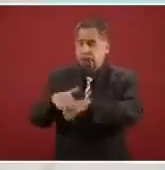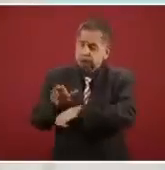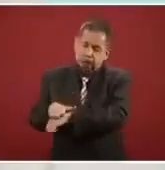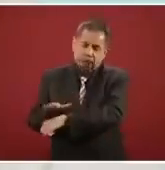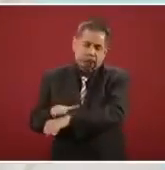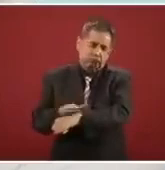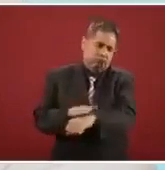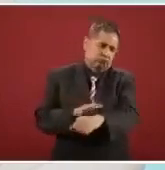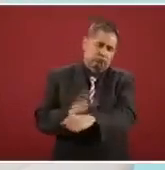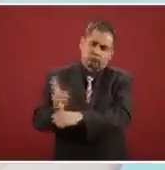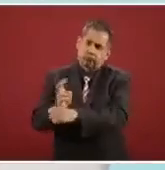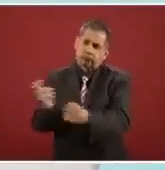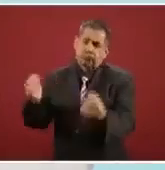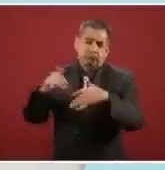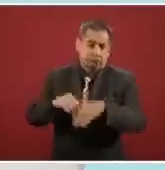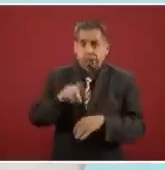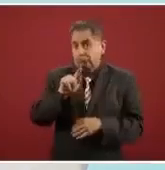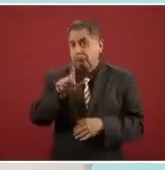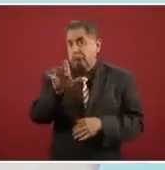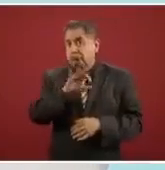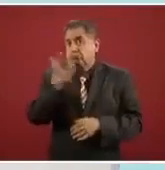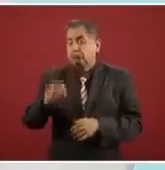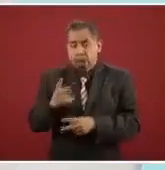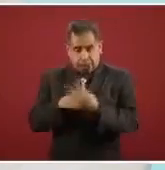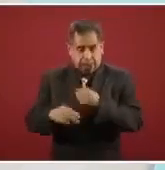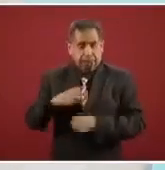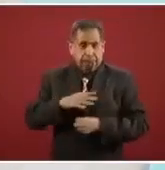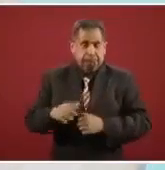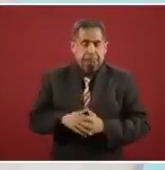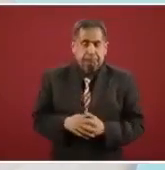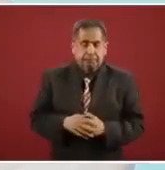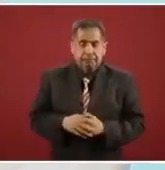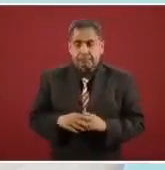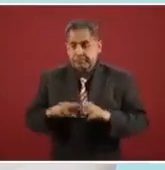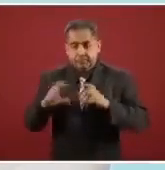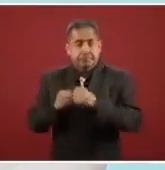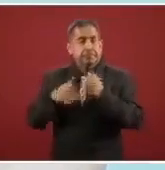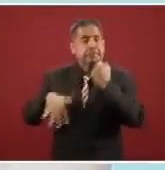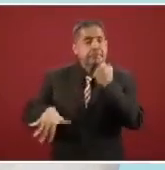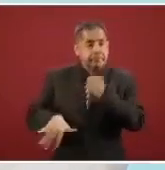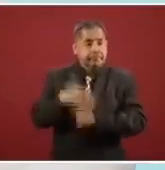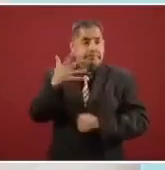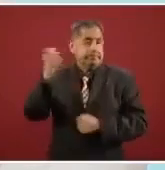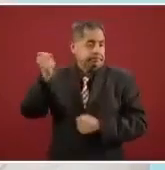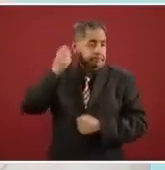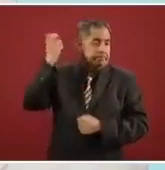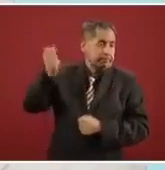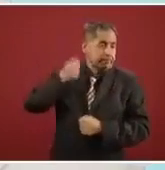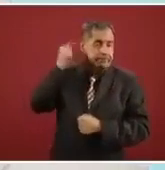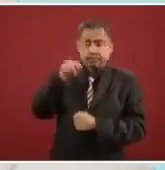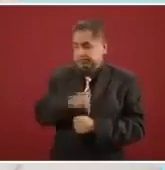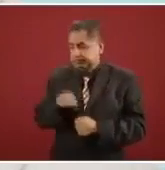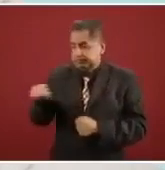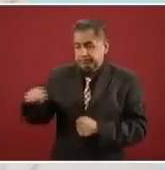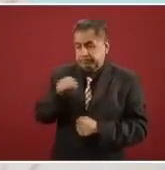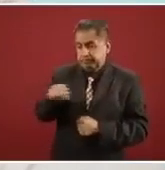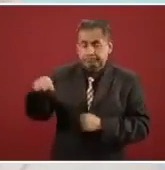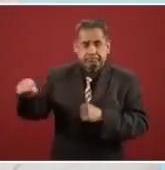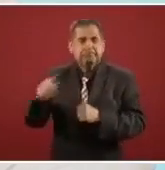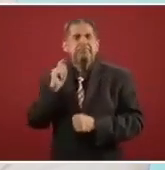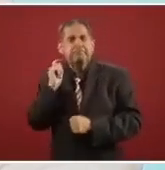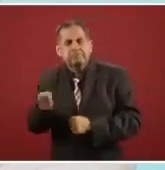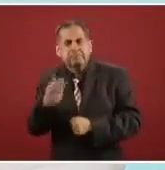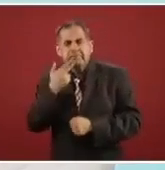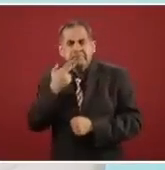Y el propósito de estas 15 asambleas informativas fue proporcionar toda la información sobre